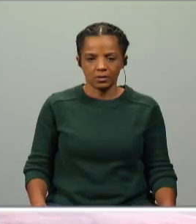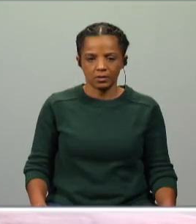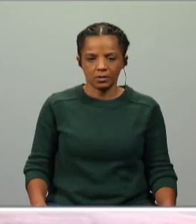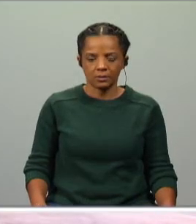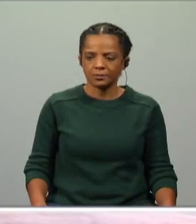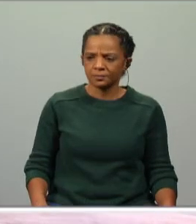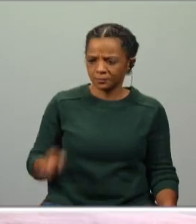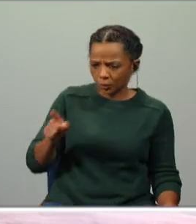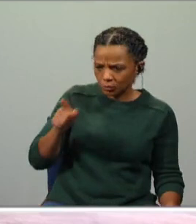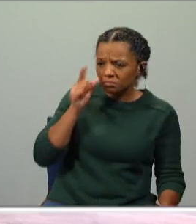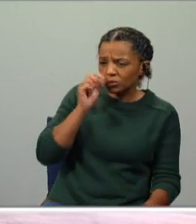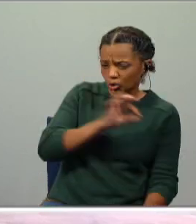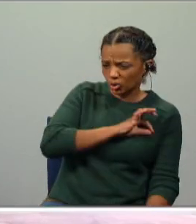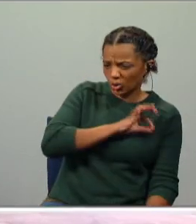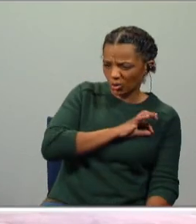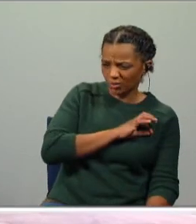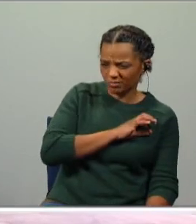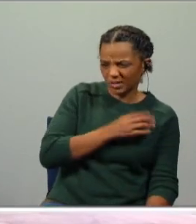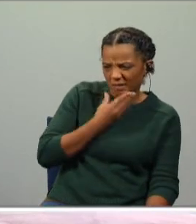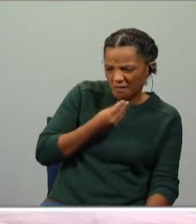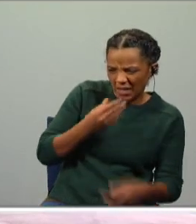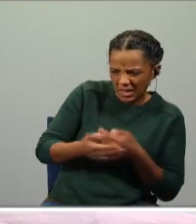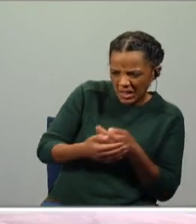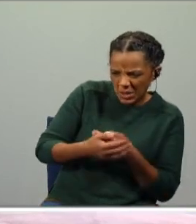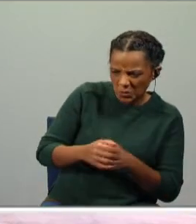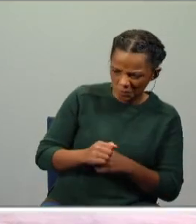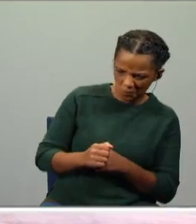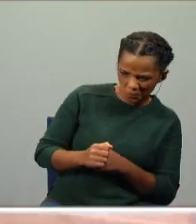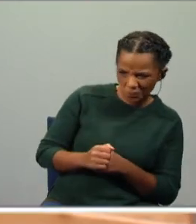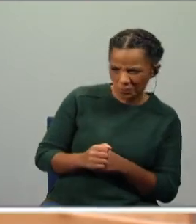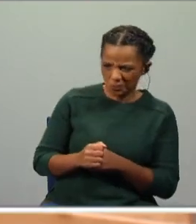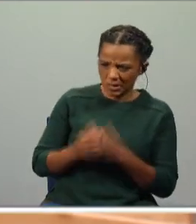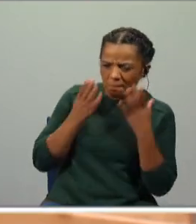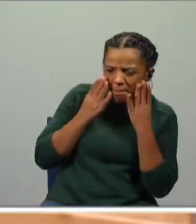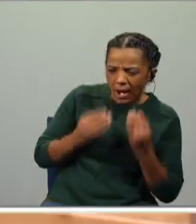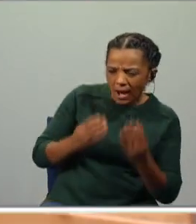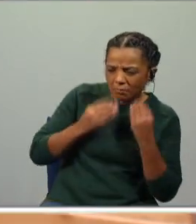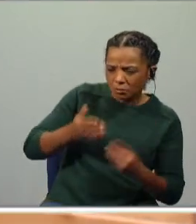És um senhor, um bocadinho, velhinho com umas longas barbas brancas,